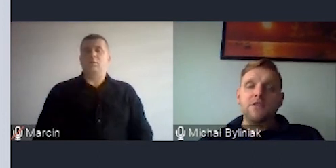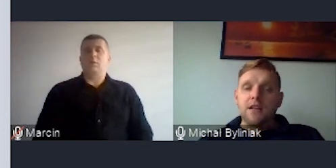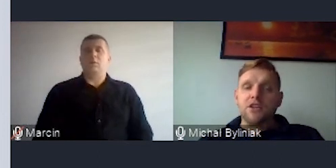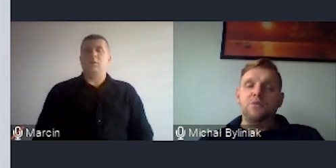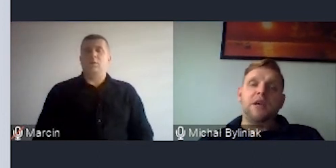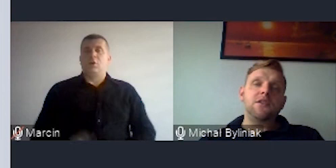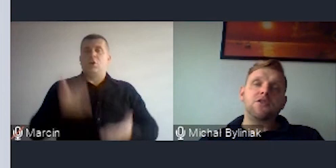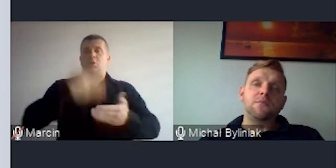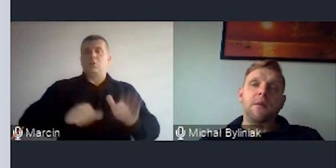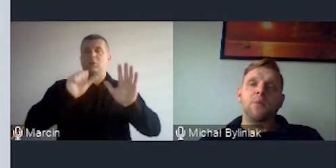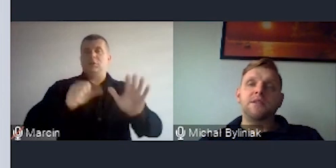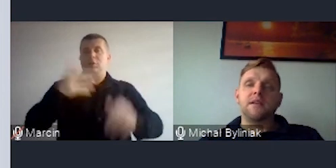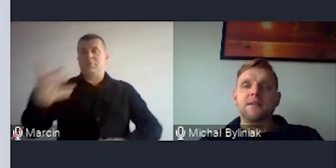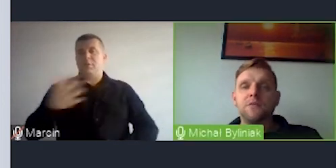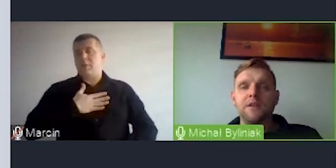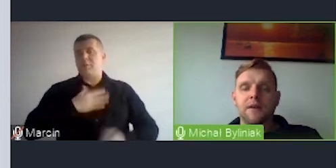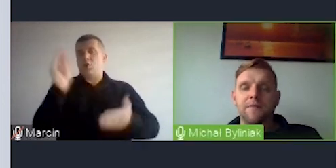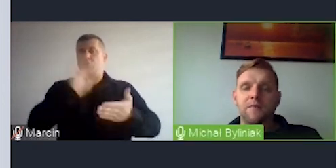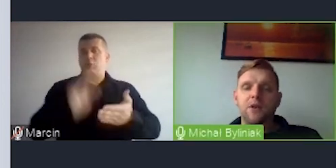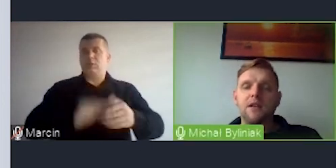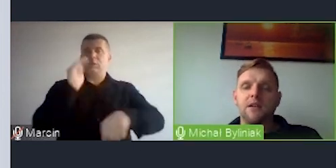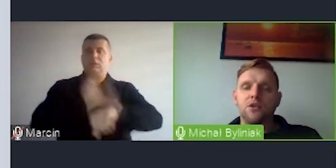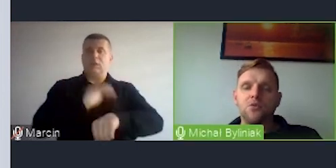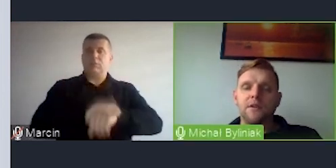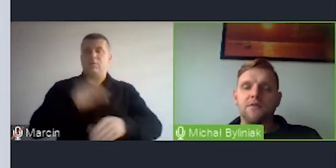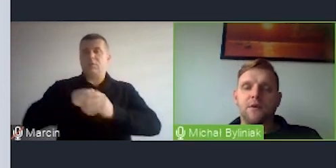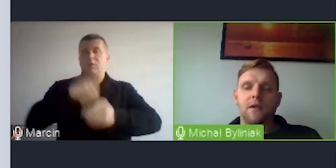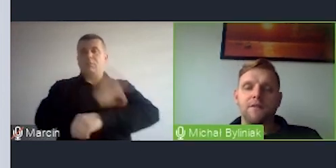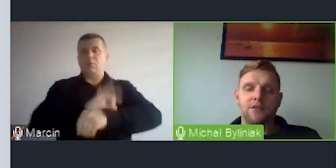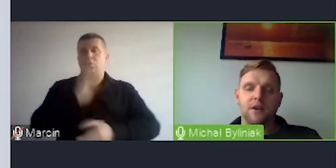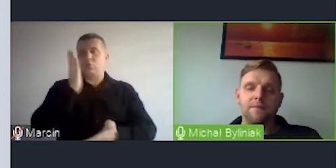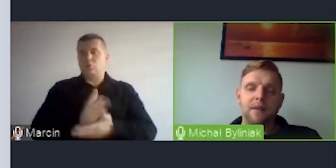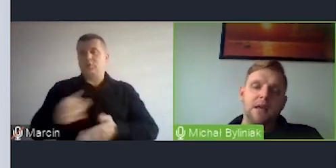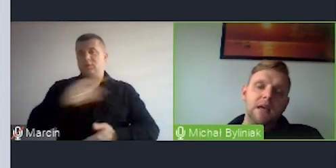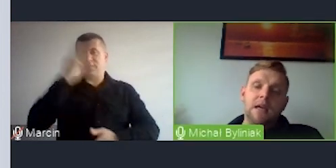W rozdziale 6.5 mamy opisane zamówienia w projektach i to już Państwo wiecie.